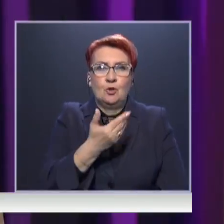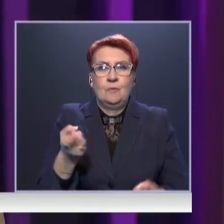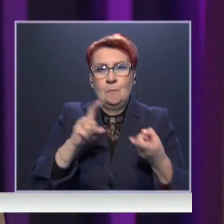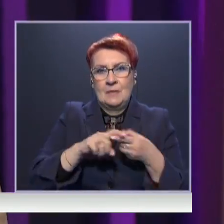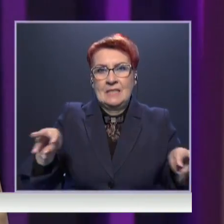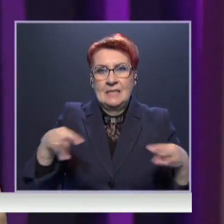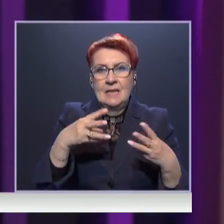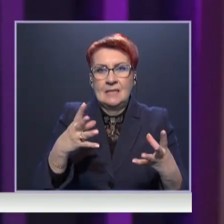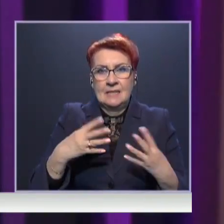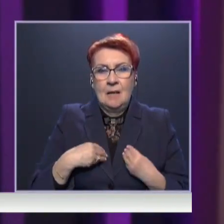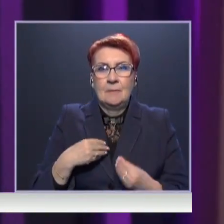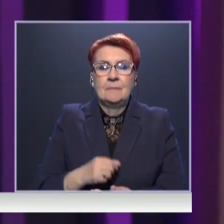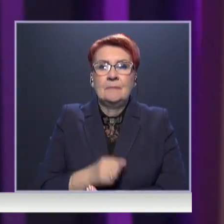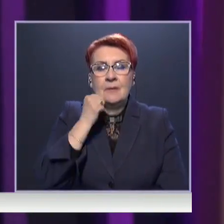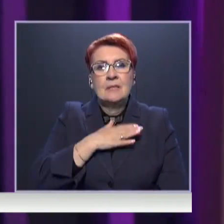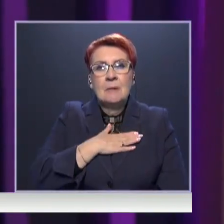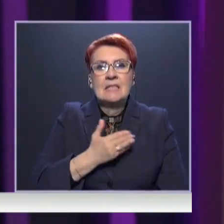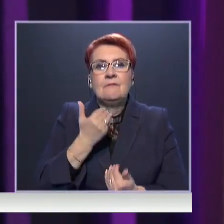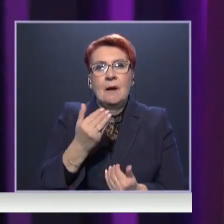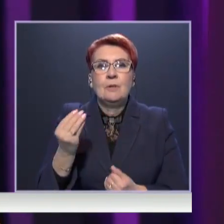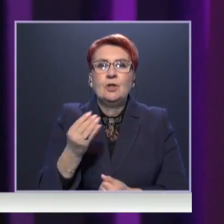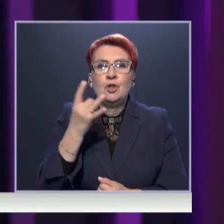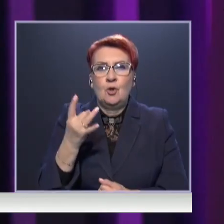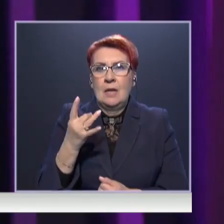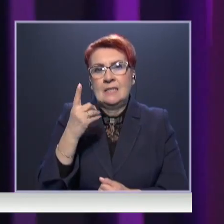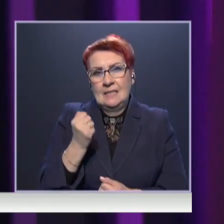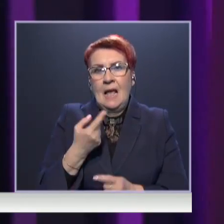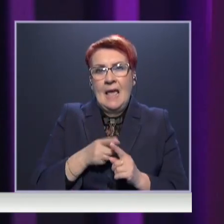Надежда Спасибо Вам еще за это обращение но такое